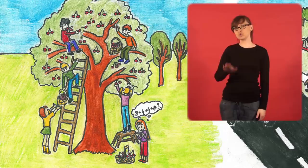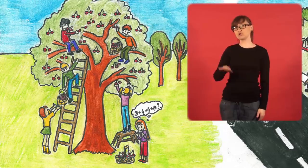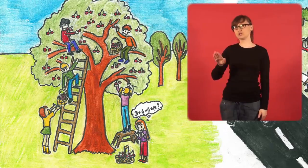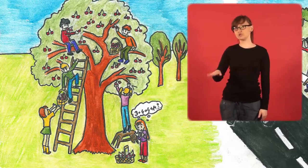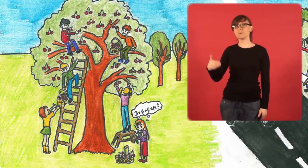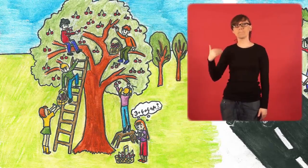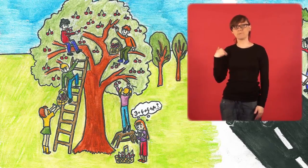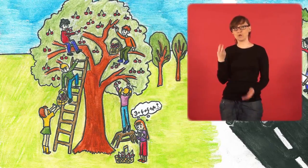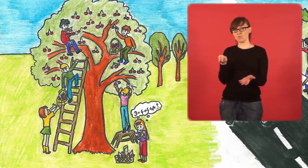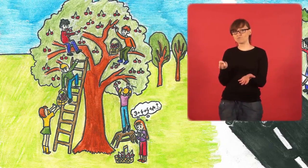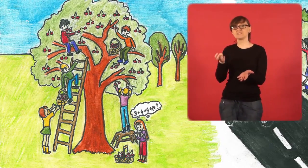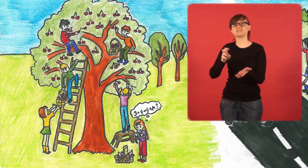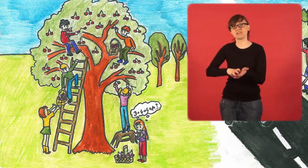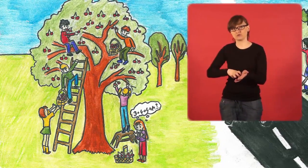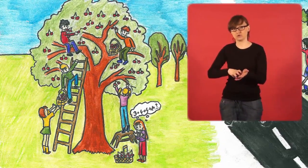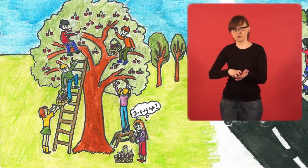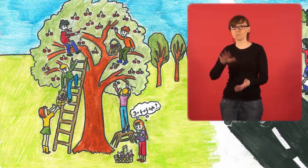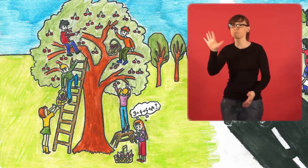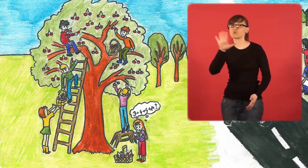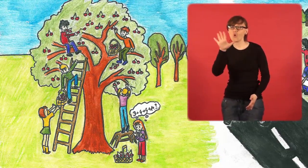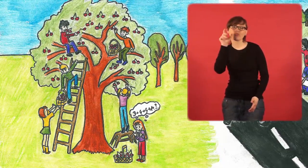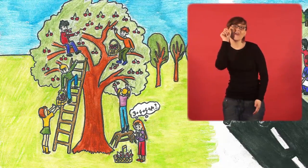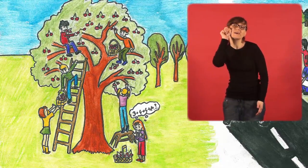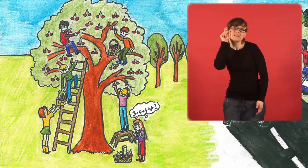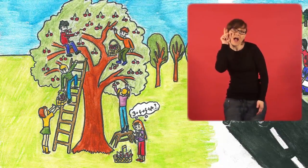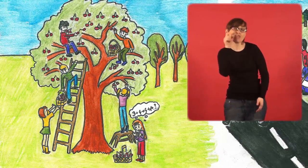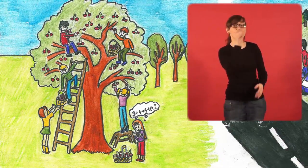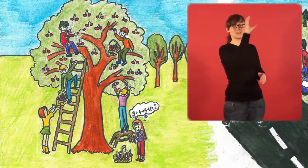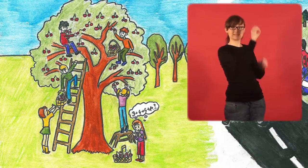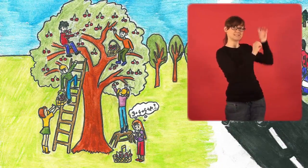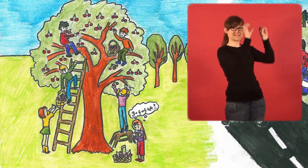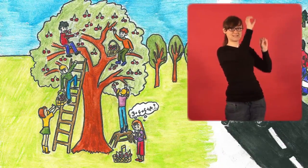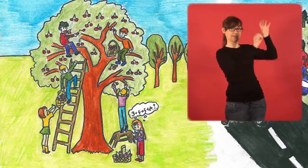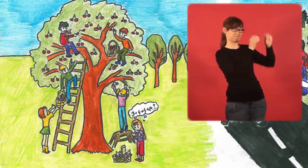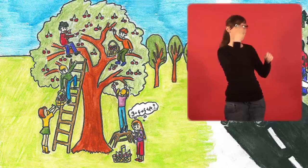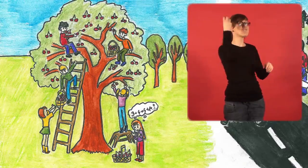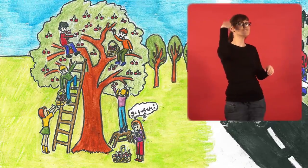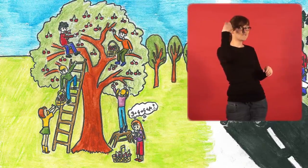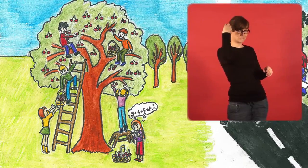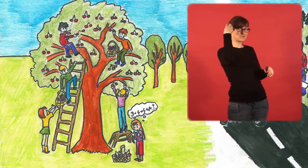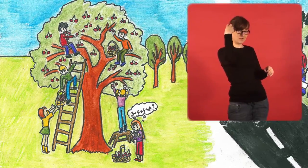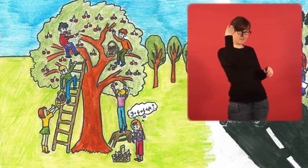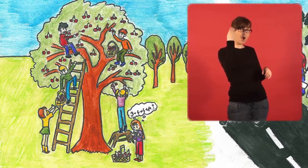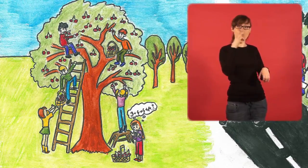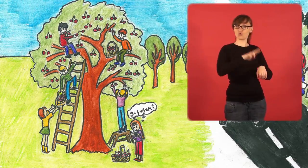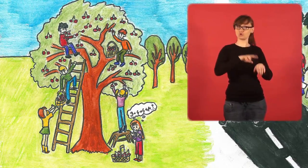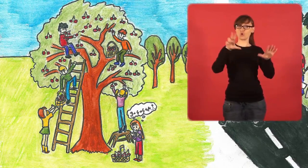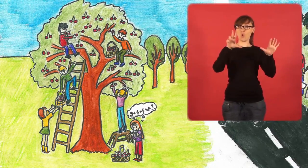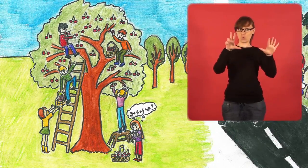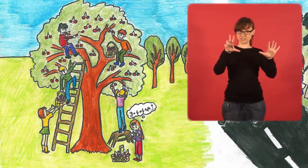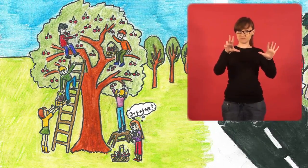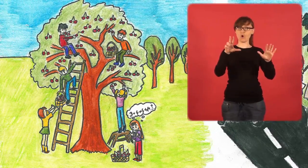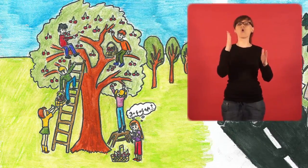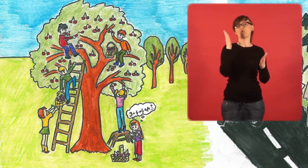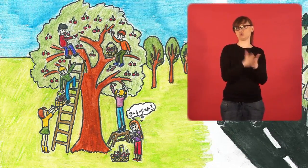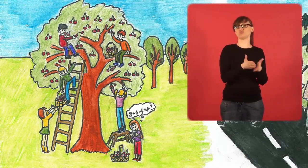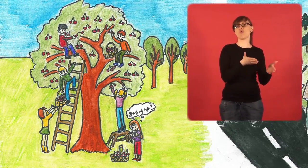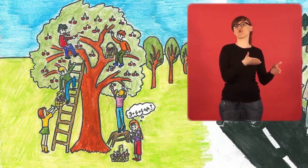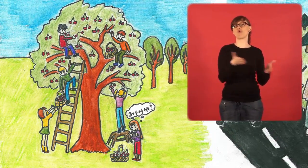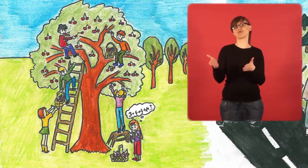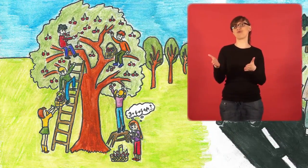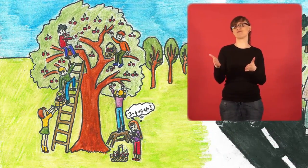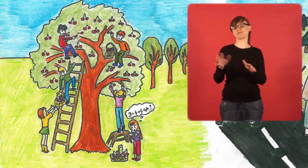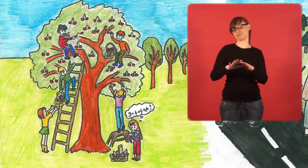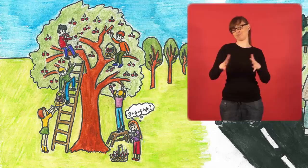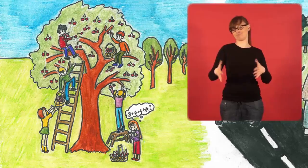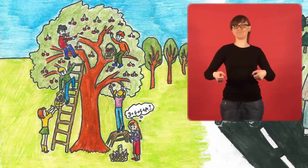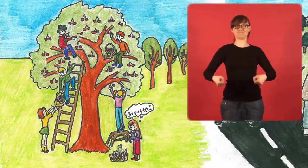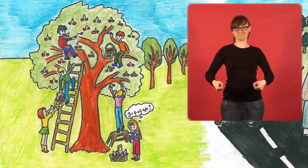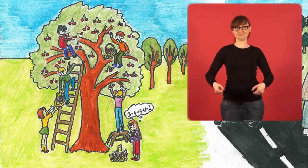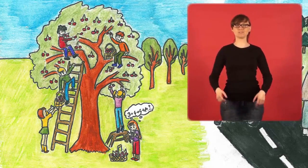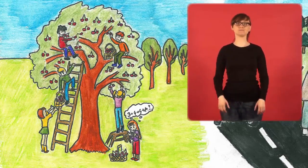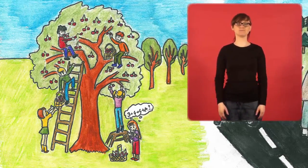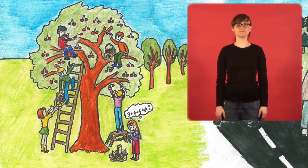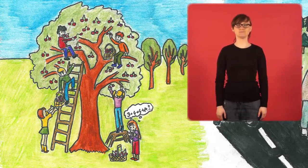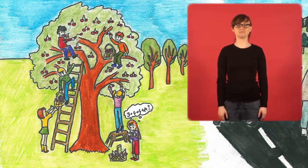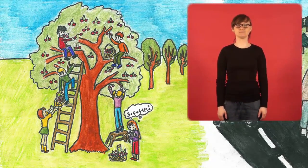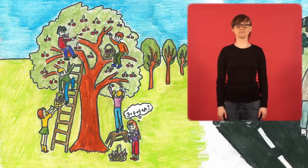Wstały o 5 rano aby zrywać wiśnie. O 8 wiśnie były już w koszykach przygotowane do sprzedaży.